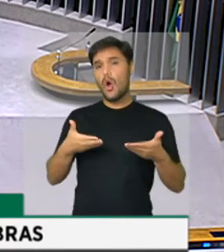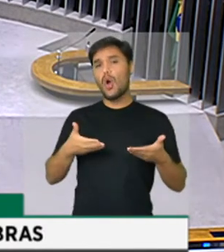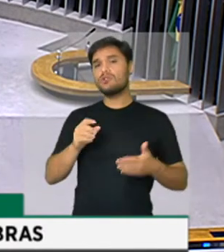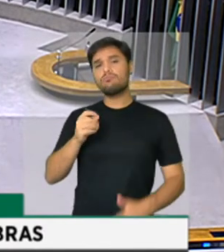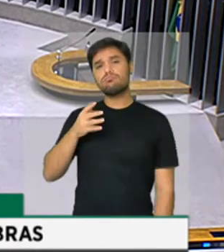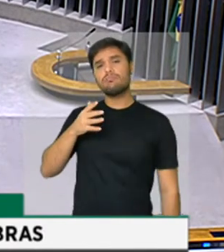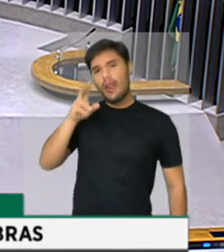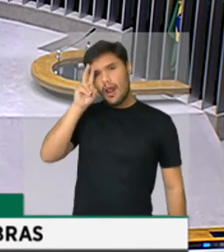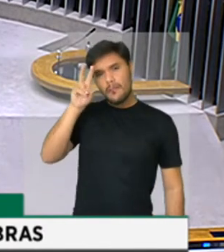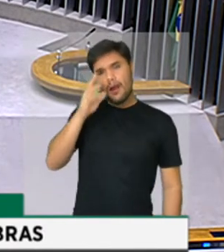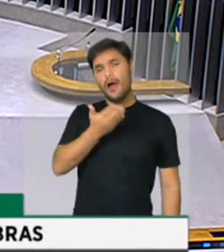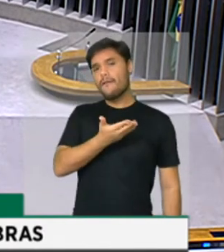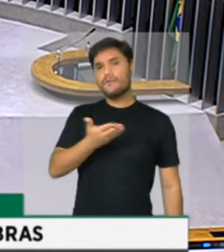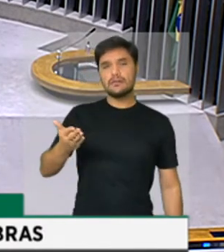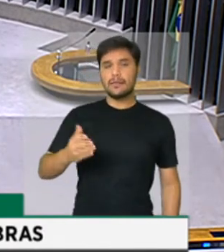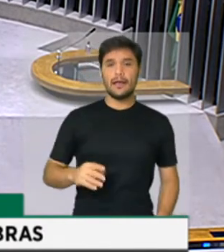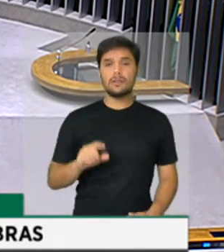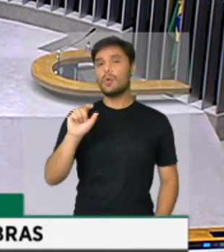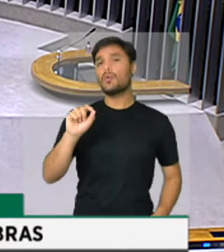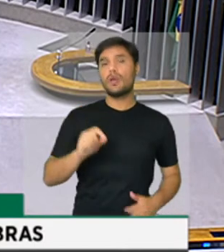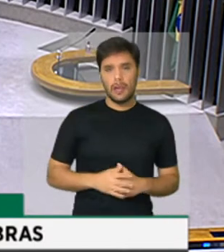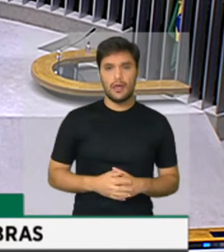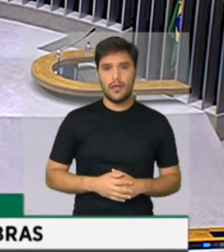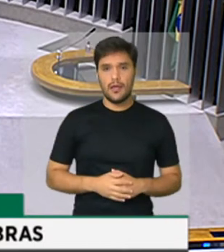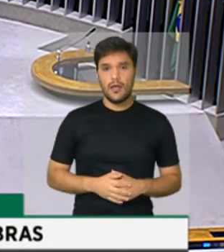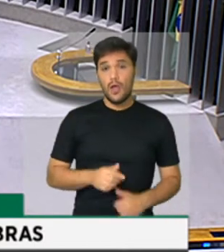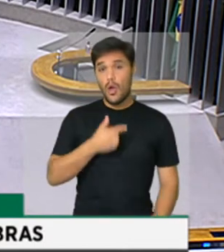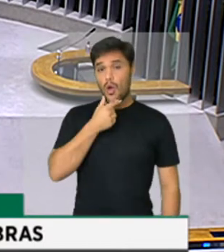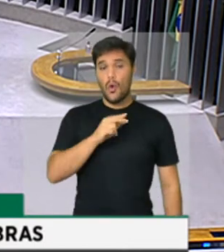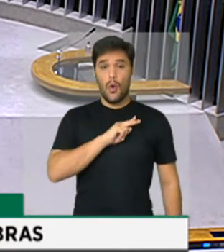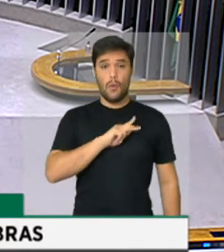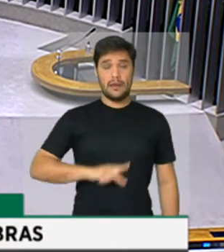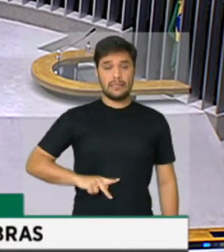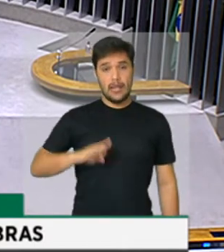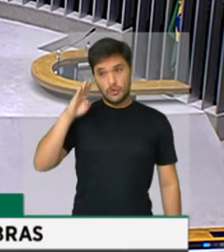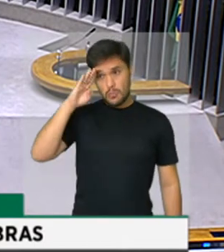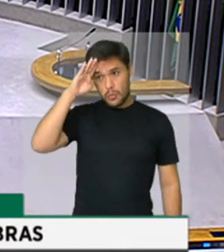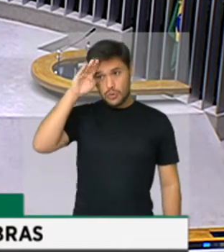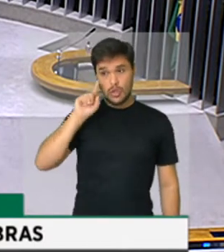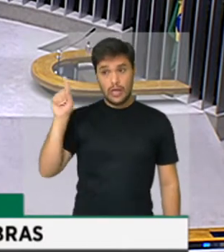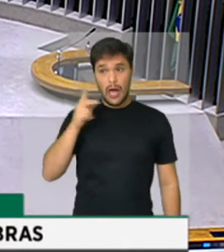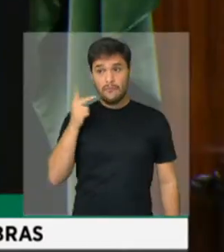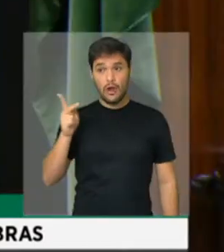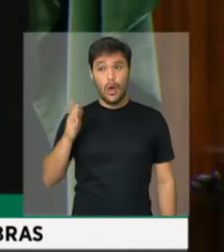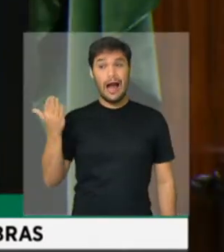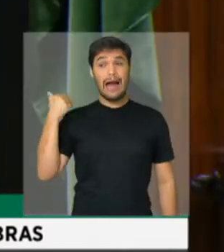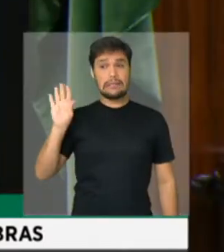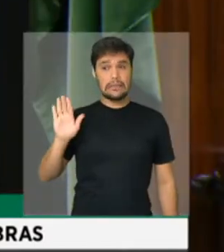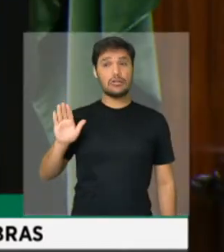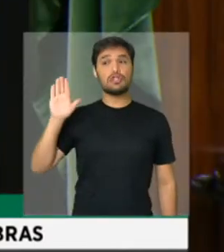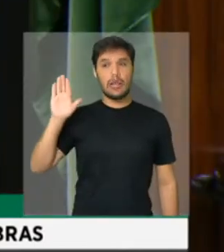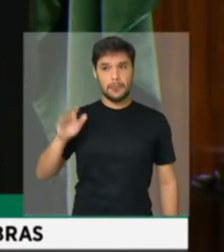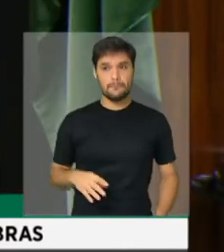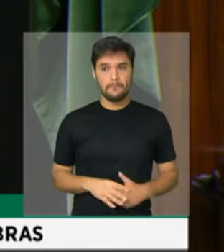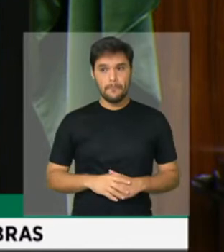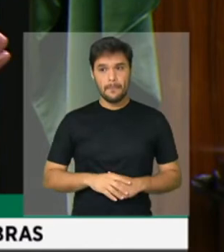DISCUTIR CONTRÁRIO... DEPUTADO ODAIR CUNHA. [DEPUTADO]: SENHOR PRESIDENTE... SENHORAS E SENHORES PARLAMENTARES... OCUPEI ESSA TRIBUNA AQUI HOJE